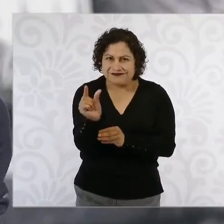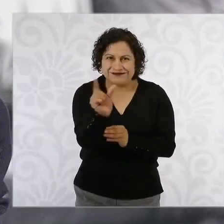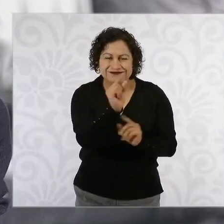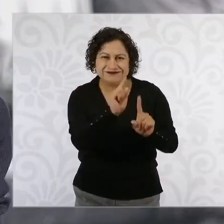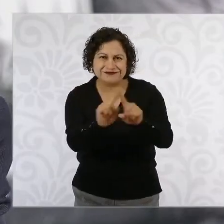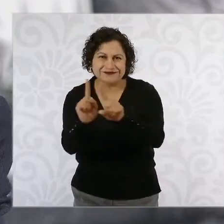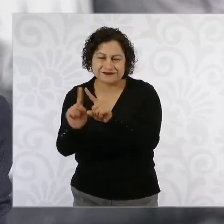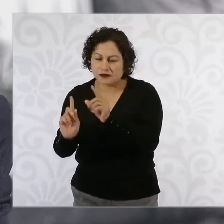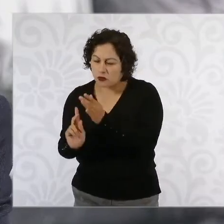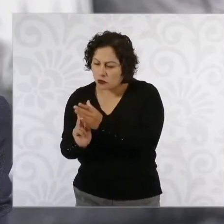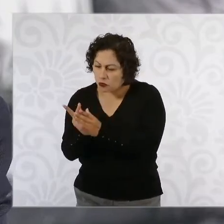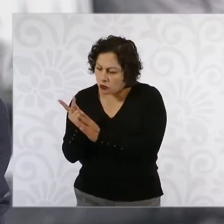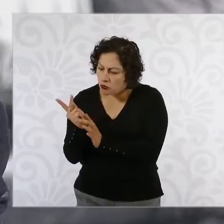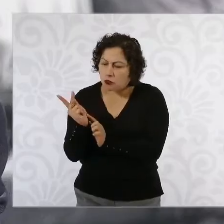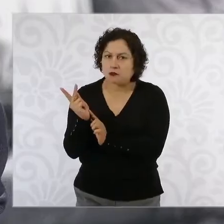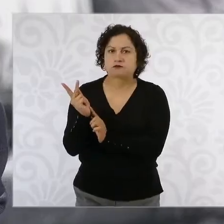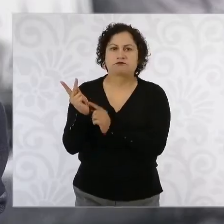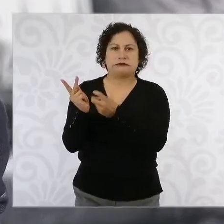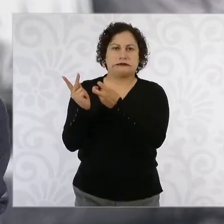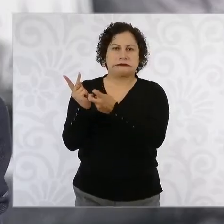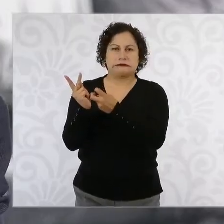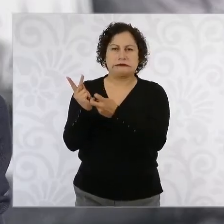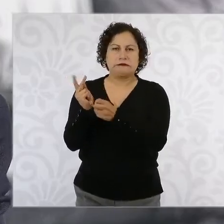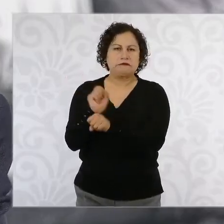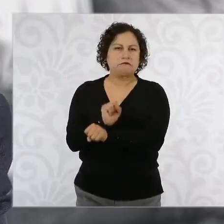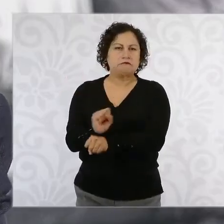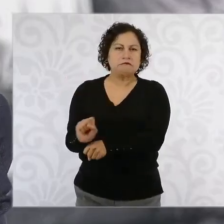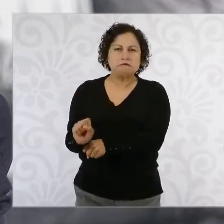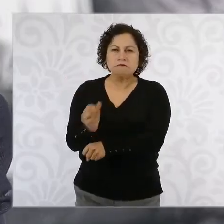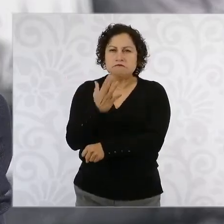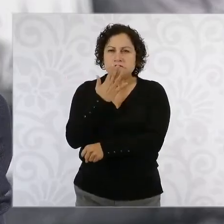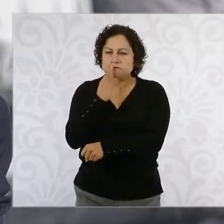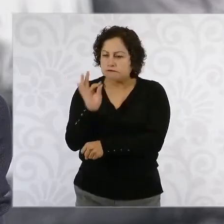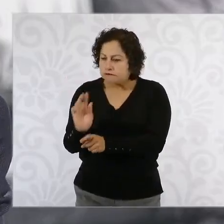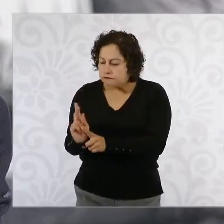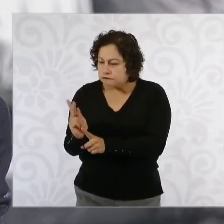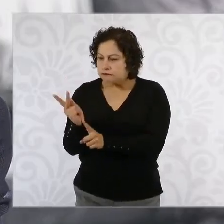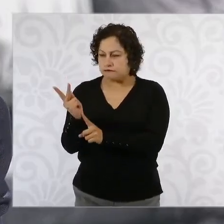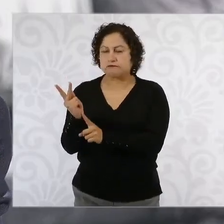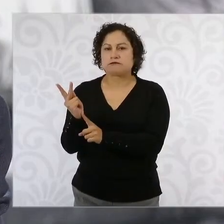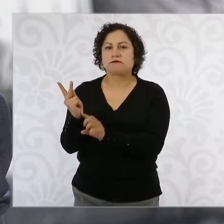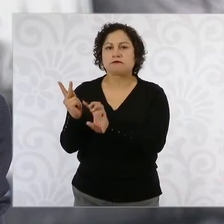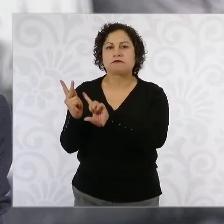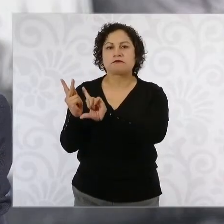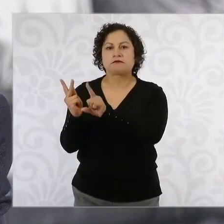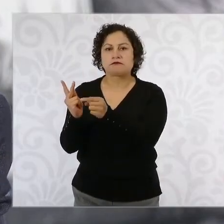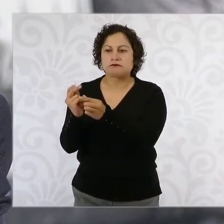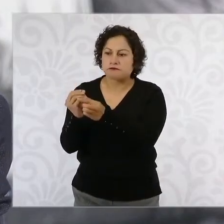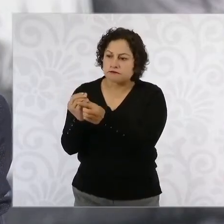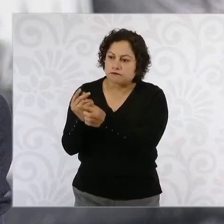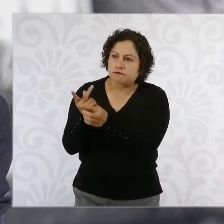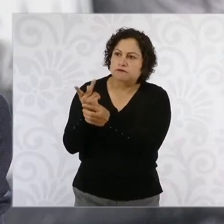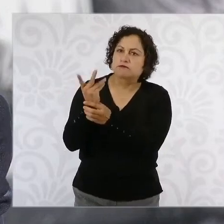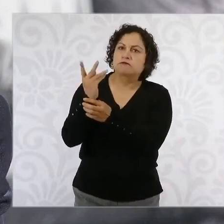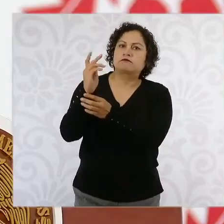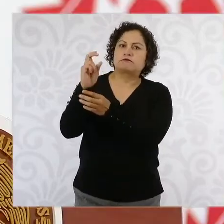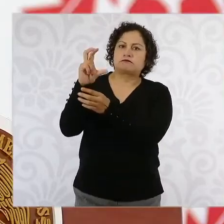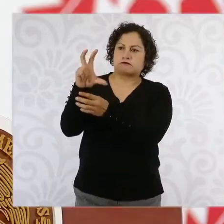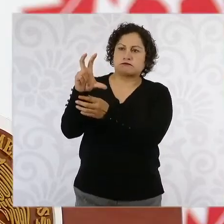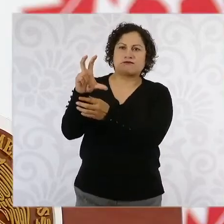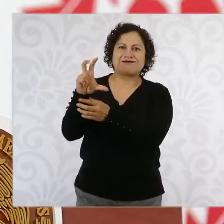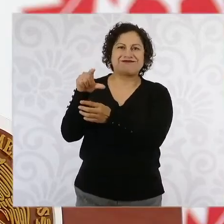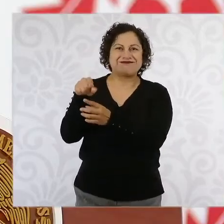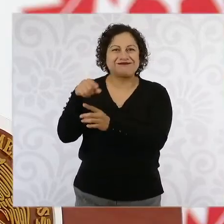que es el teosintle pasamos a lo que es ahora la mazorca y esto se da de la mano de un portentoso